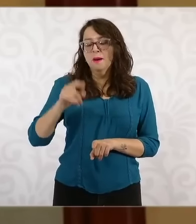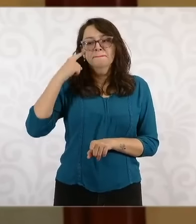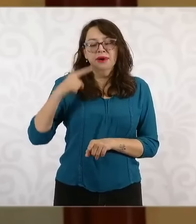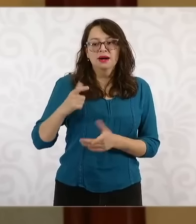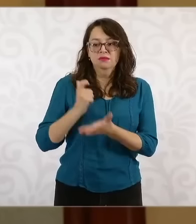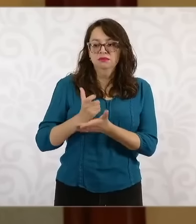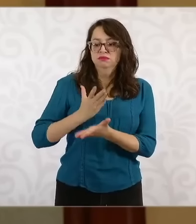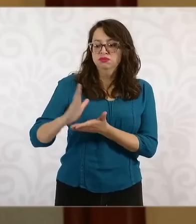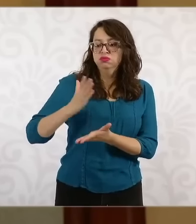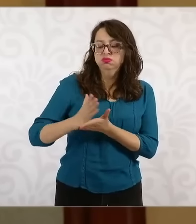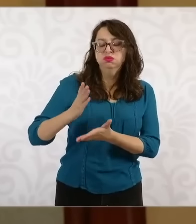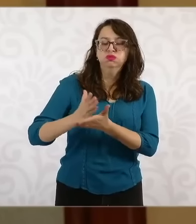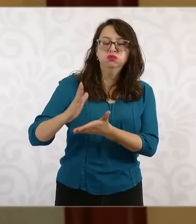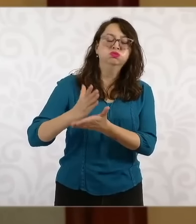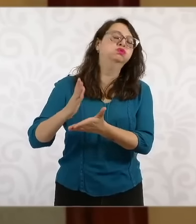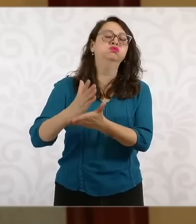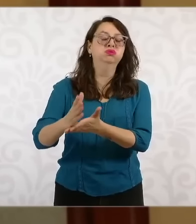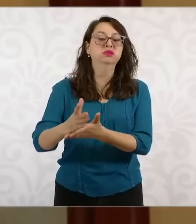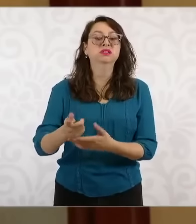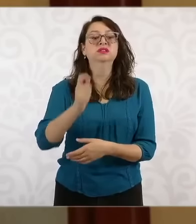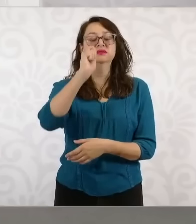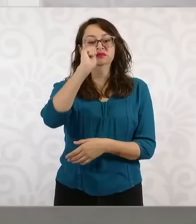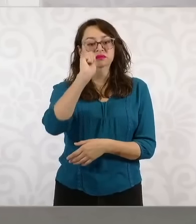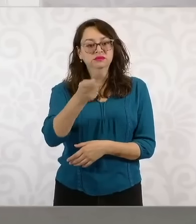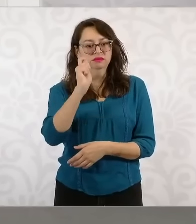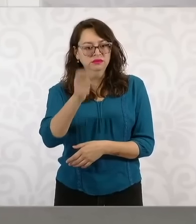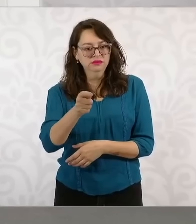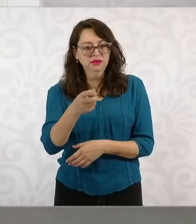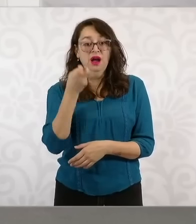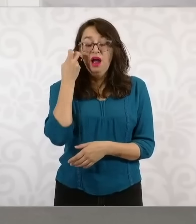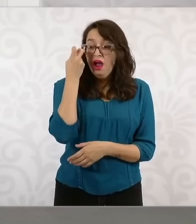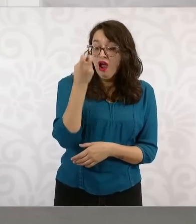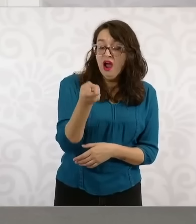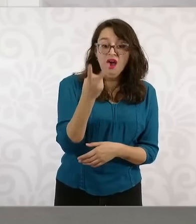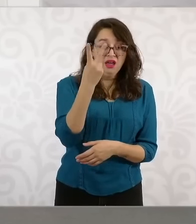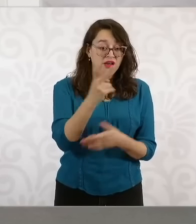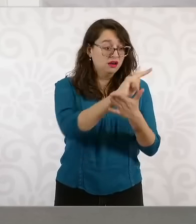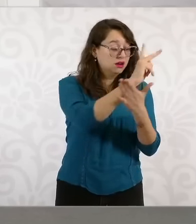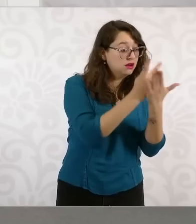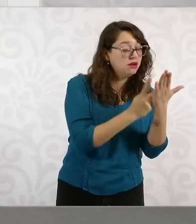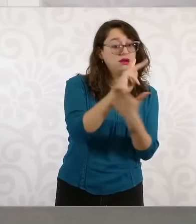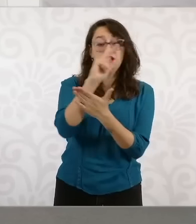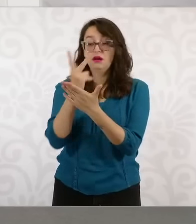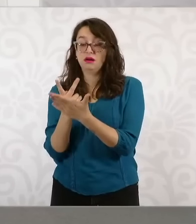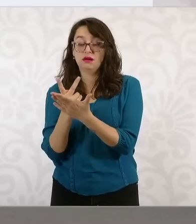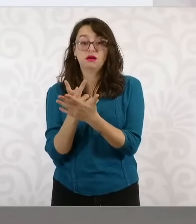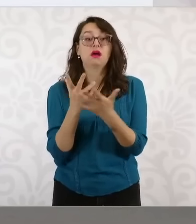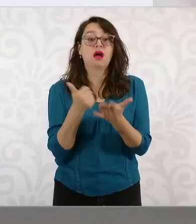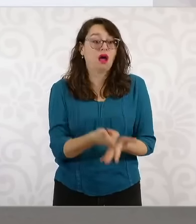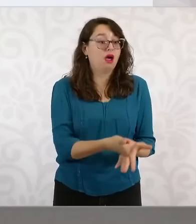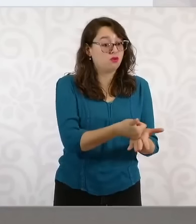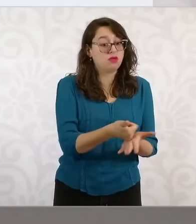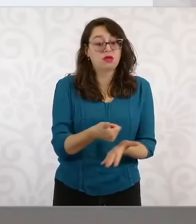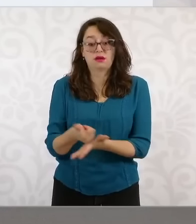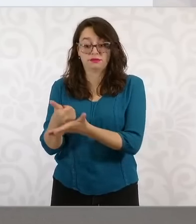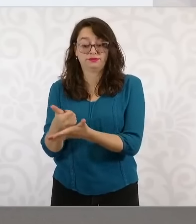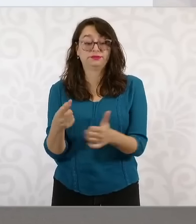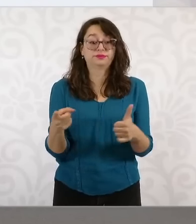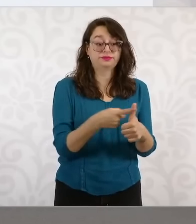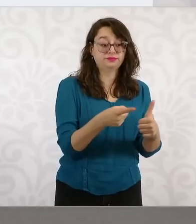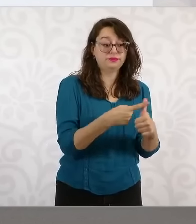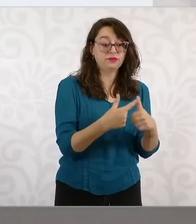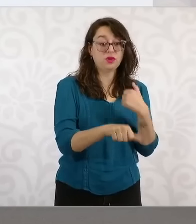Esto es que vamos a impactar con estas acciones, con estos dos programas, primero a 11761 mujeres